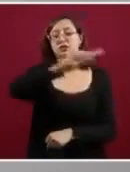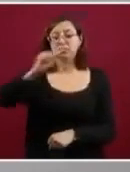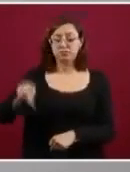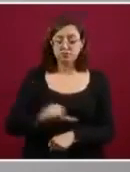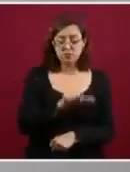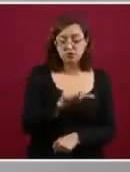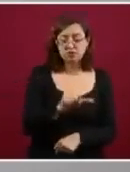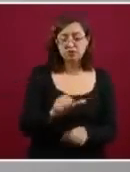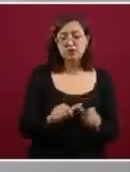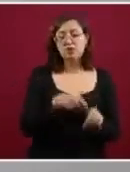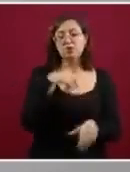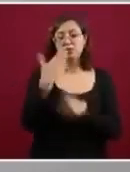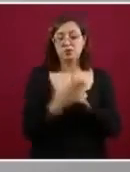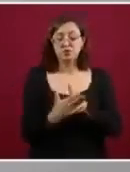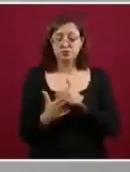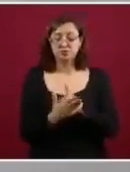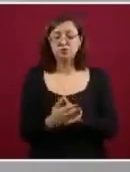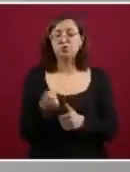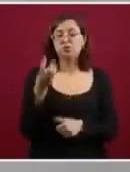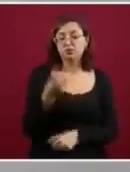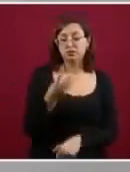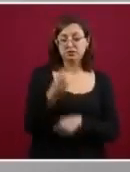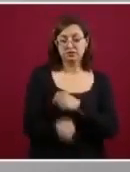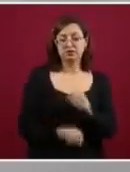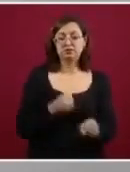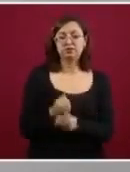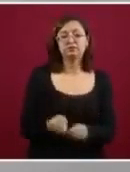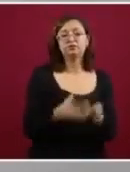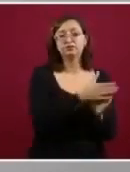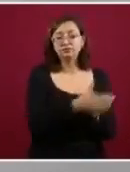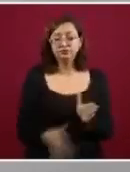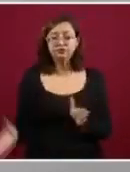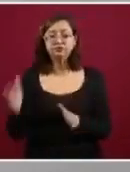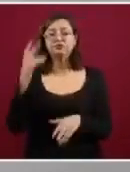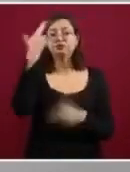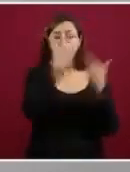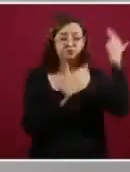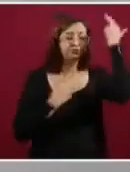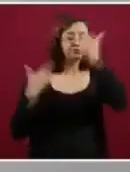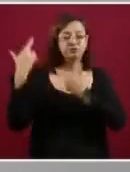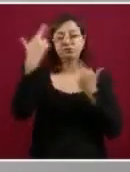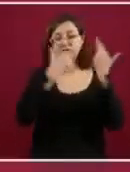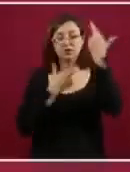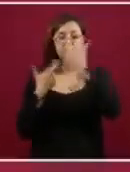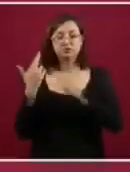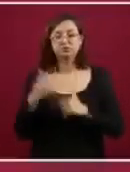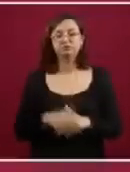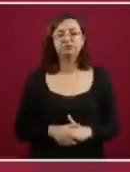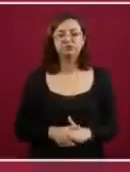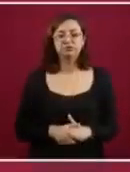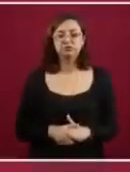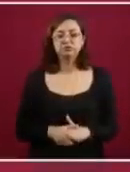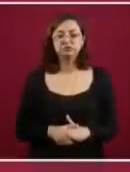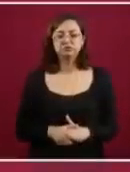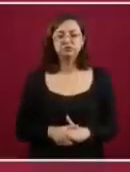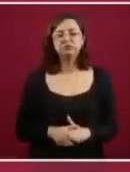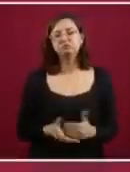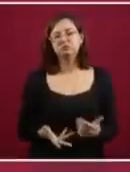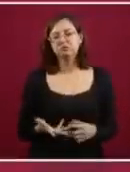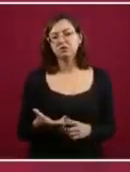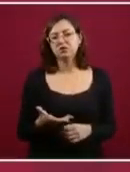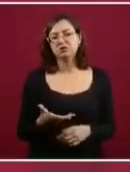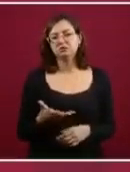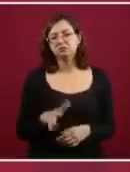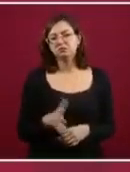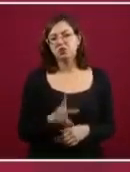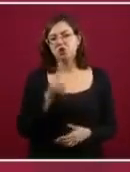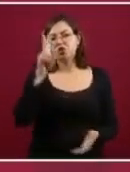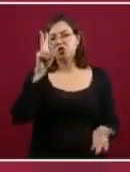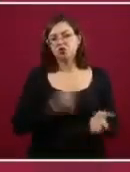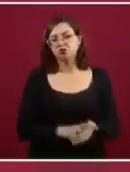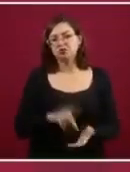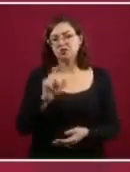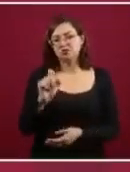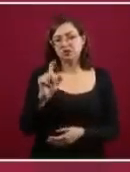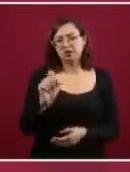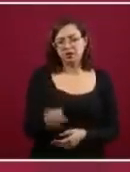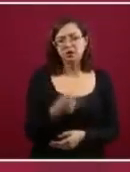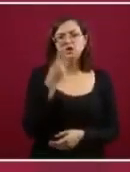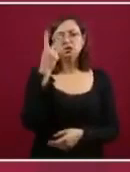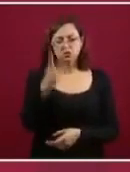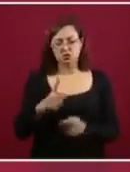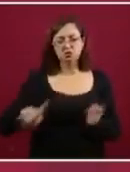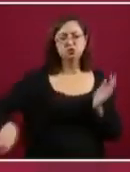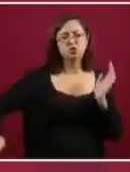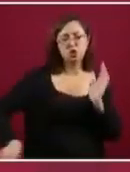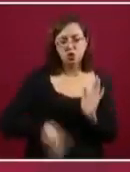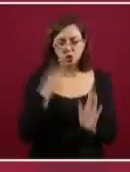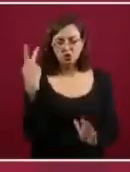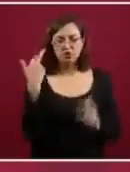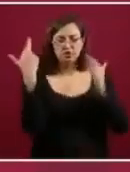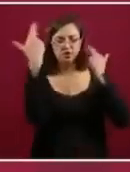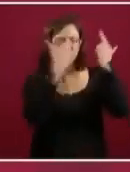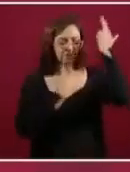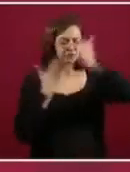segunda etapa del gobierno, es decir, alrededor del 2022, que vamos a ver si hace falta un